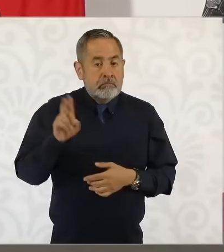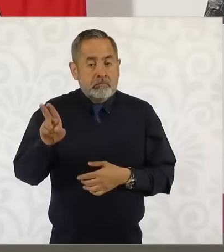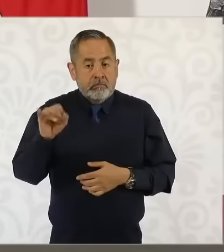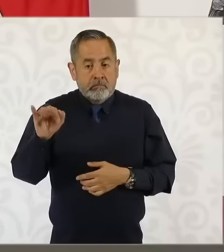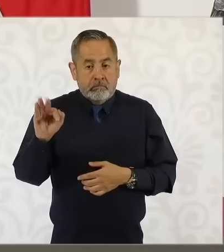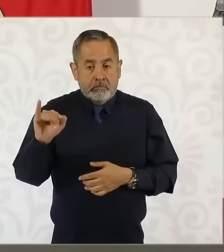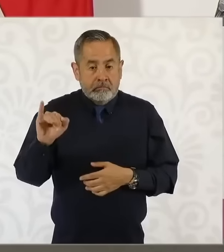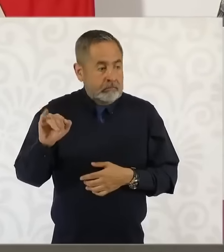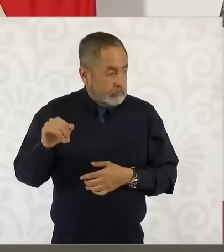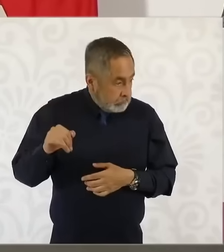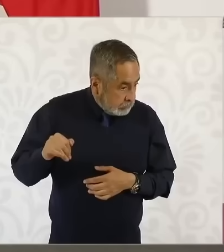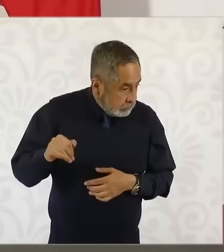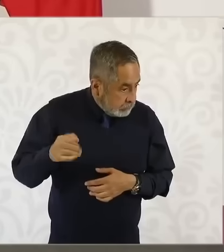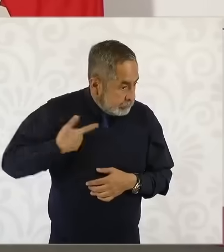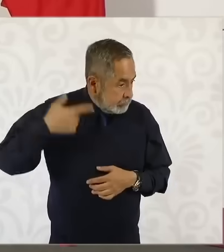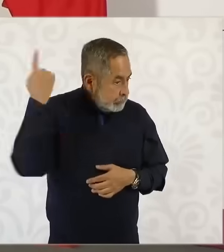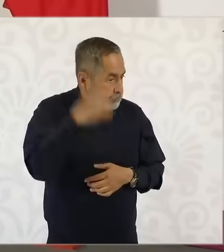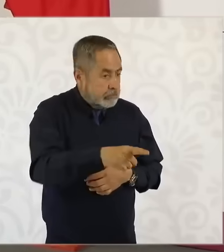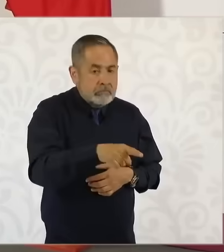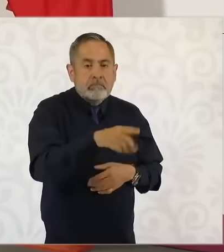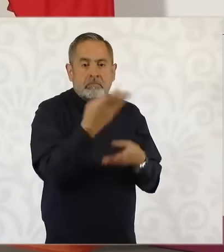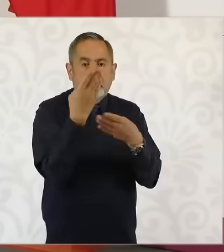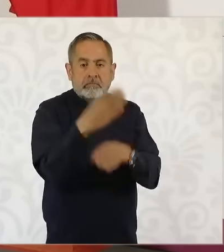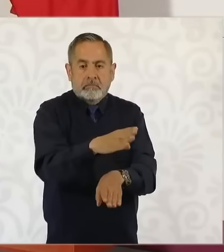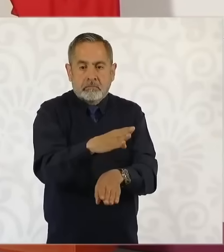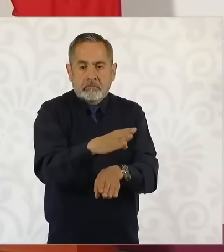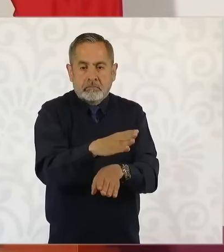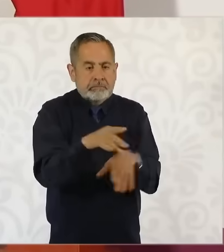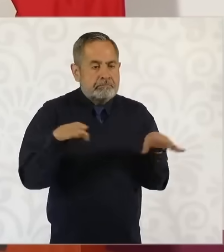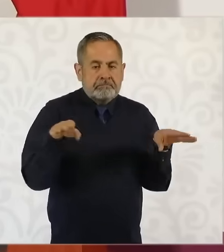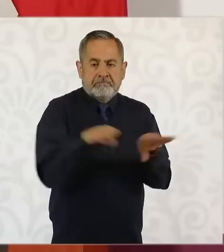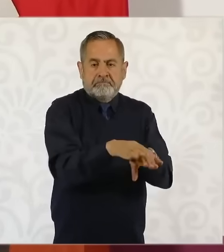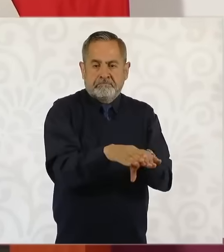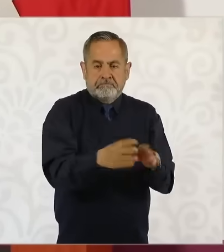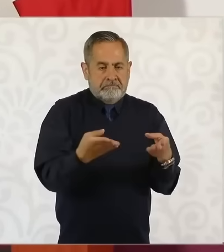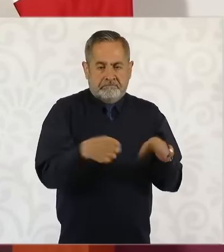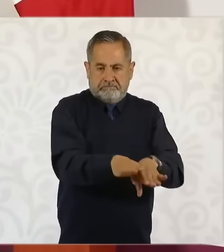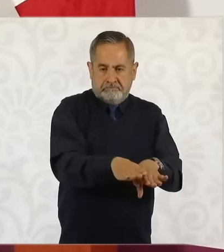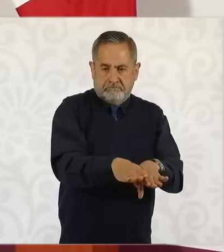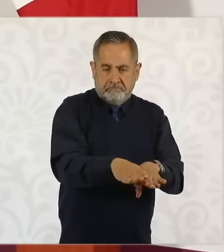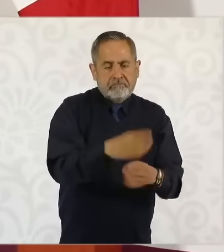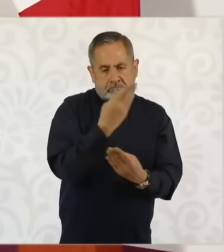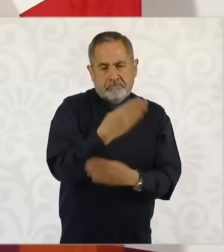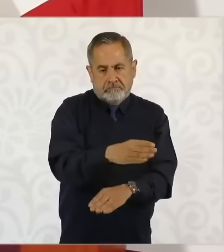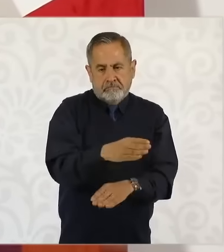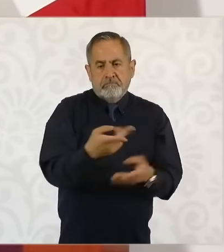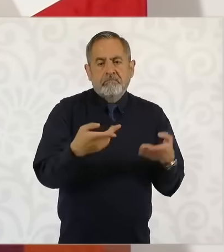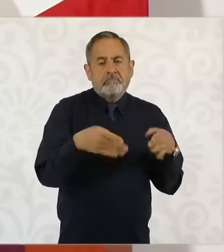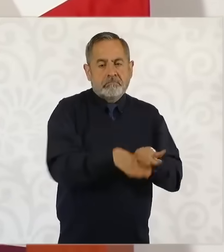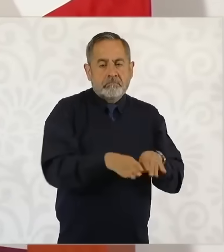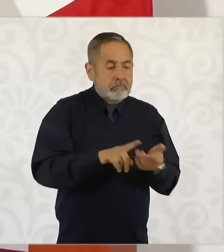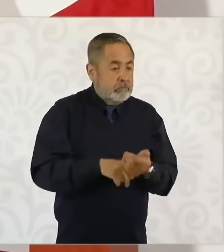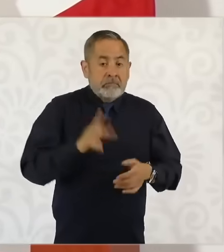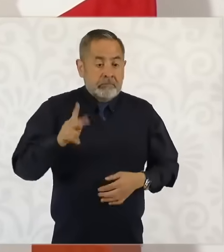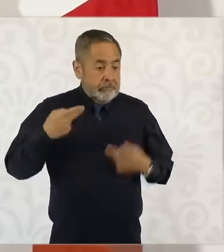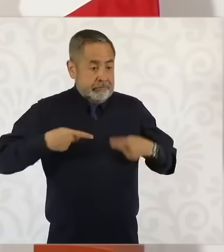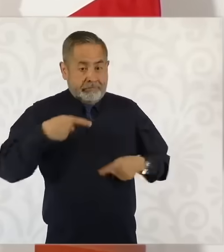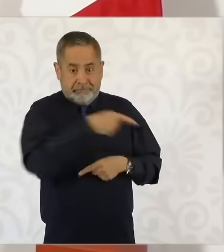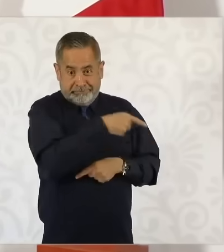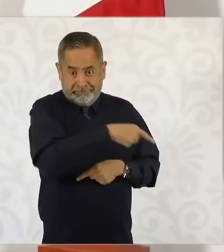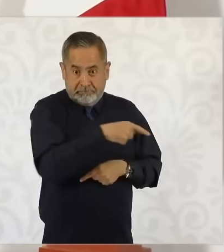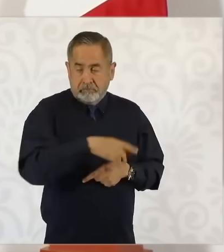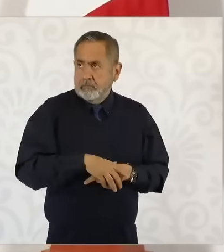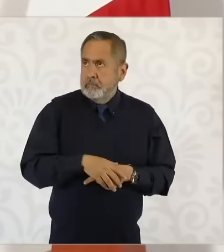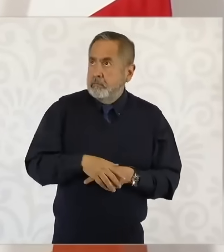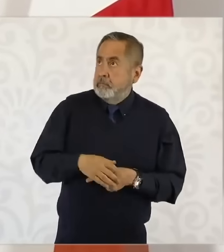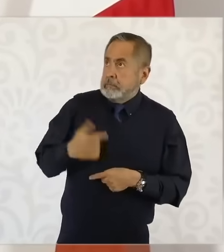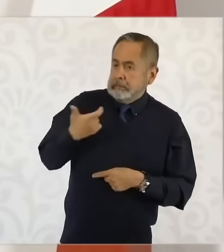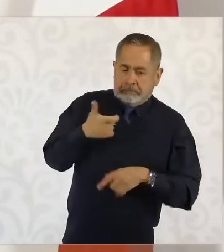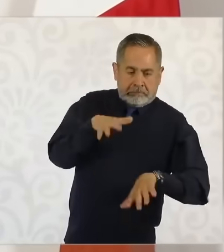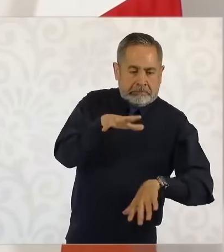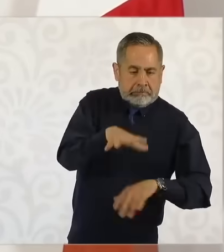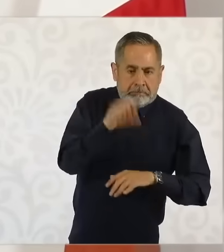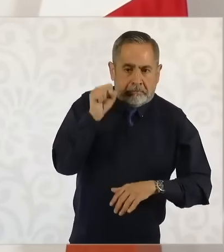una cuenta ¿qué es lo que ha pasado que estas personas se amparan y en la suspensión ni siquiera